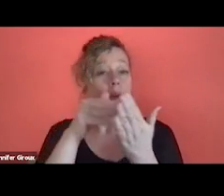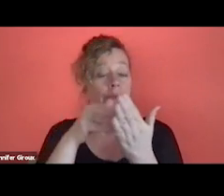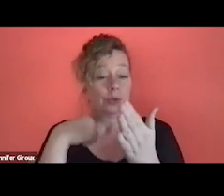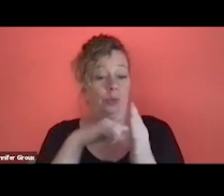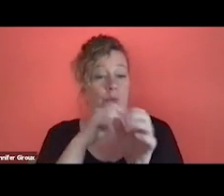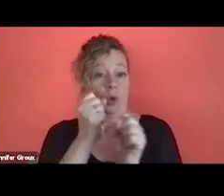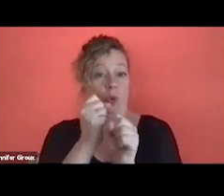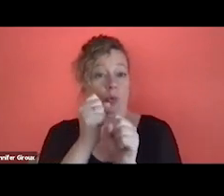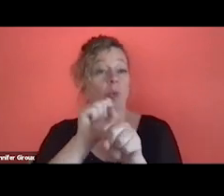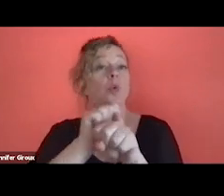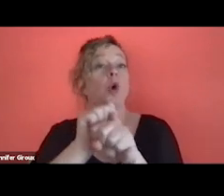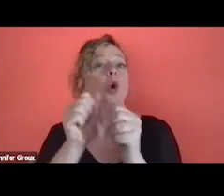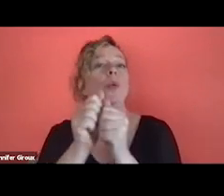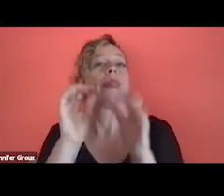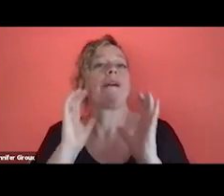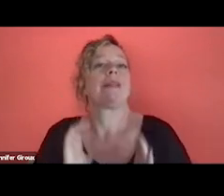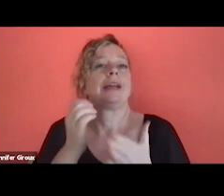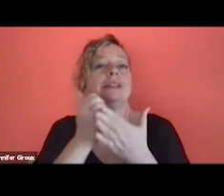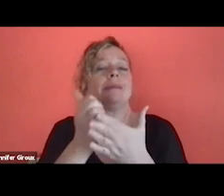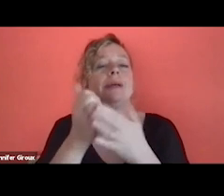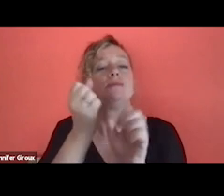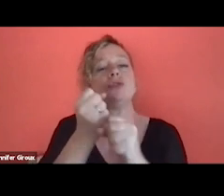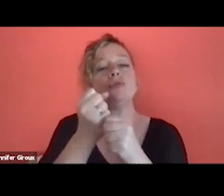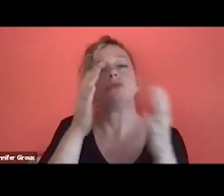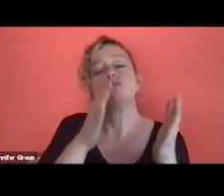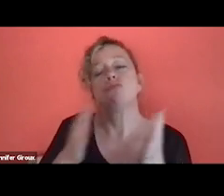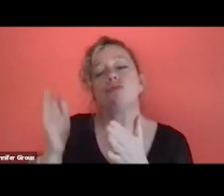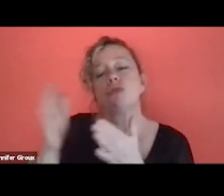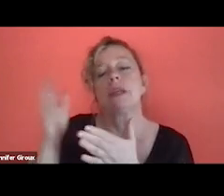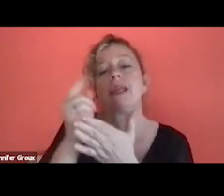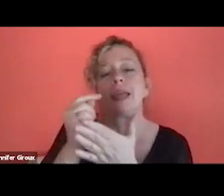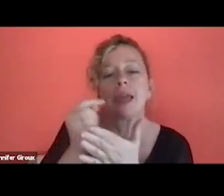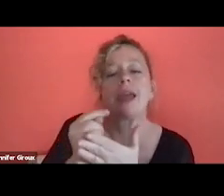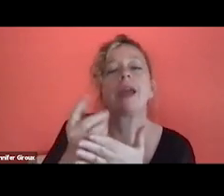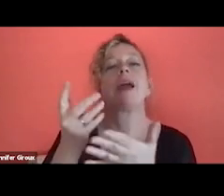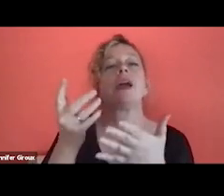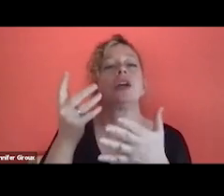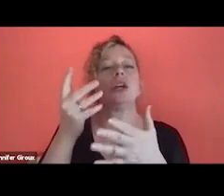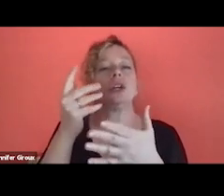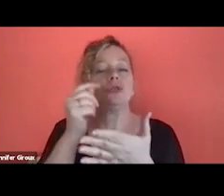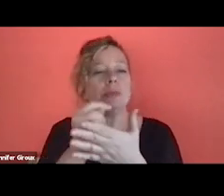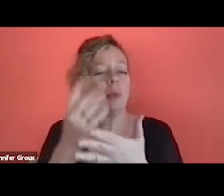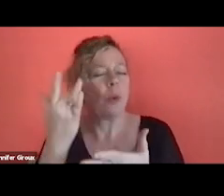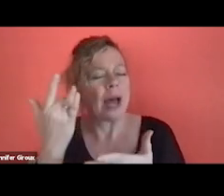Les ayudamos a crear planes de servicio, planes de atención, planes de tratamiento, y ¿por qué no lo haríamos nosotros también, verdad?